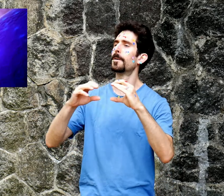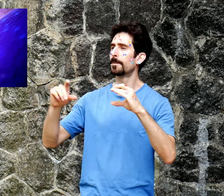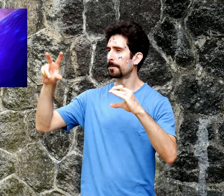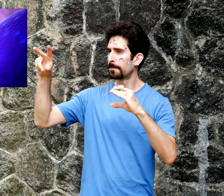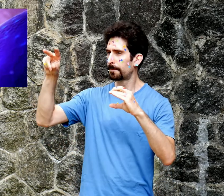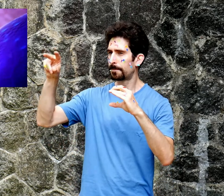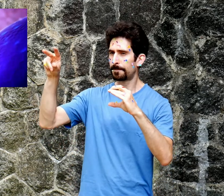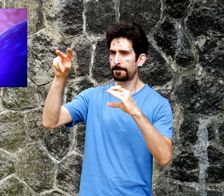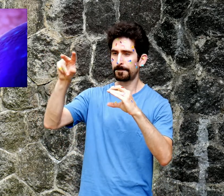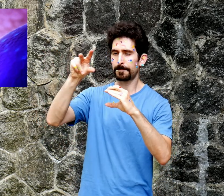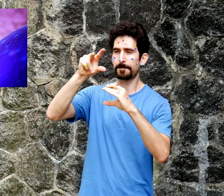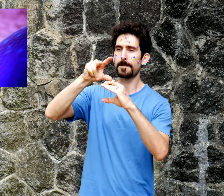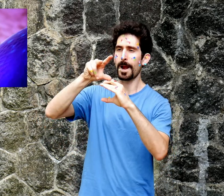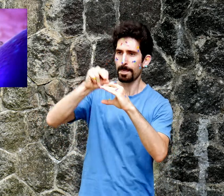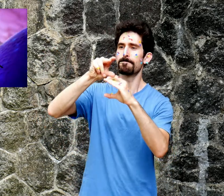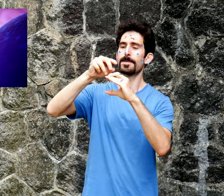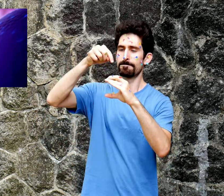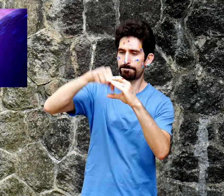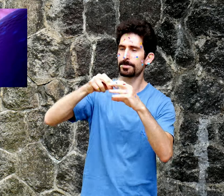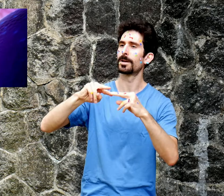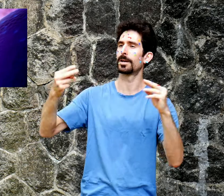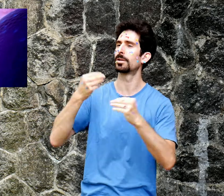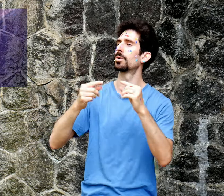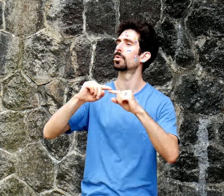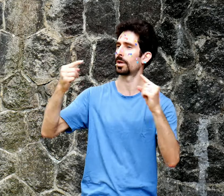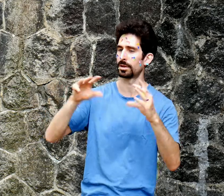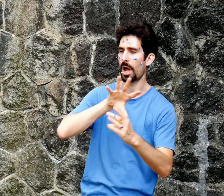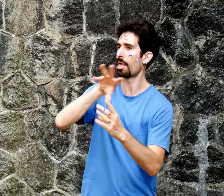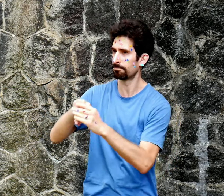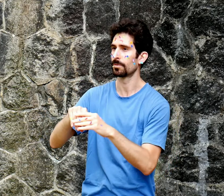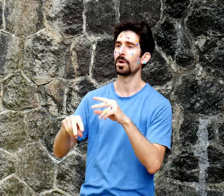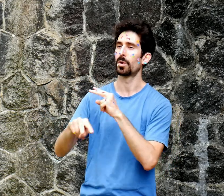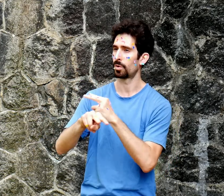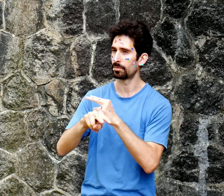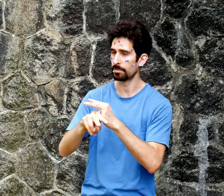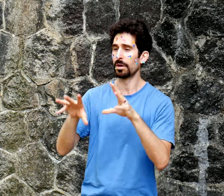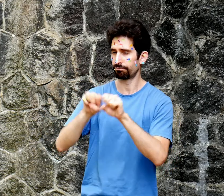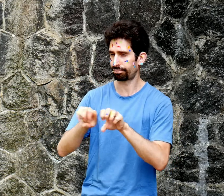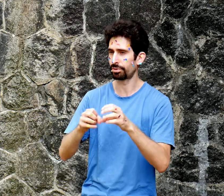se pose sur une bactérie et, comme une seringue, injecte son ADN ou son ARN. qui va s'insérer dans le chromosome.